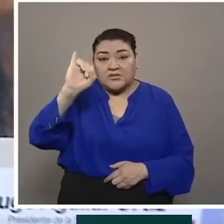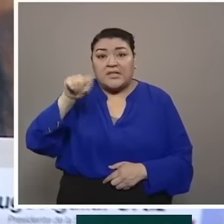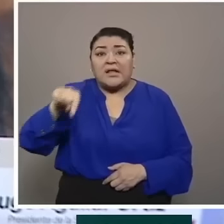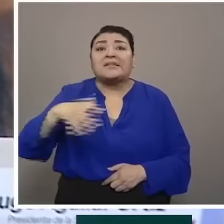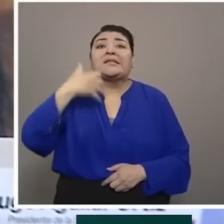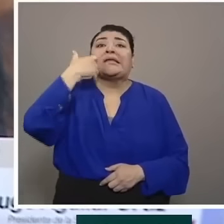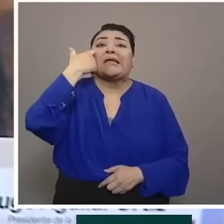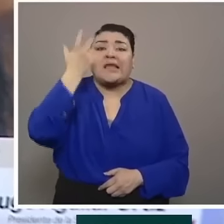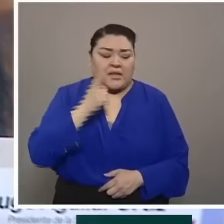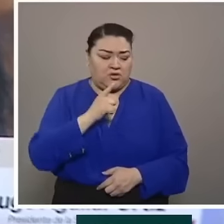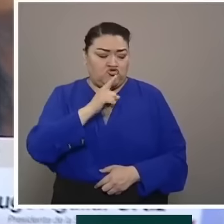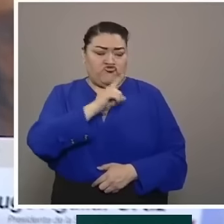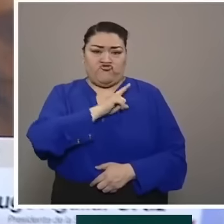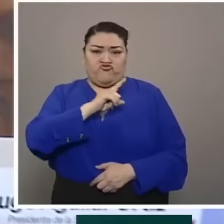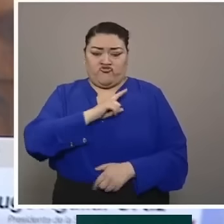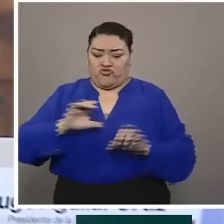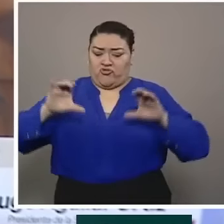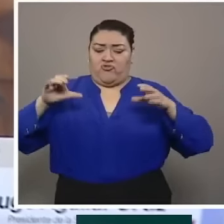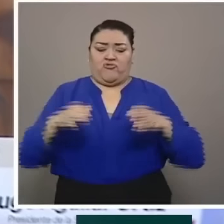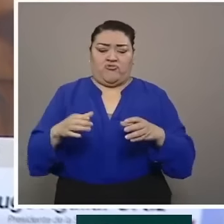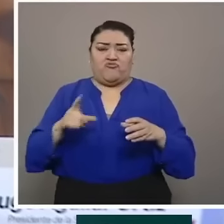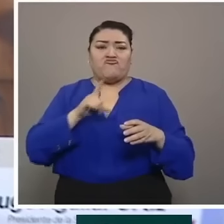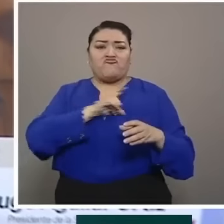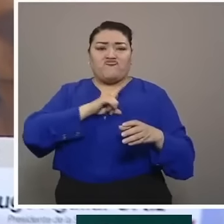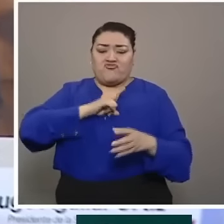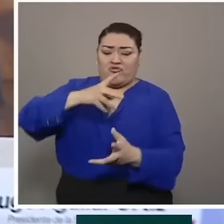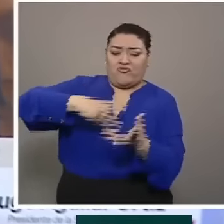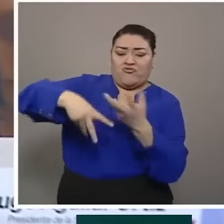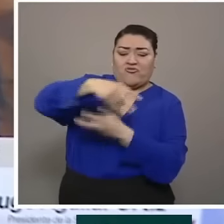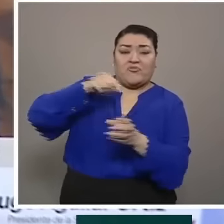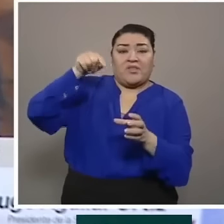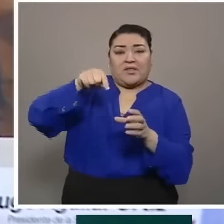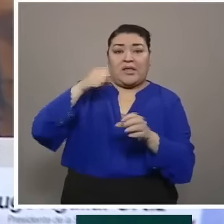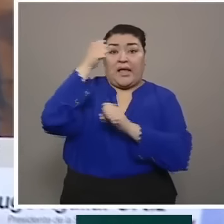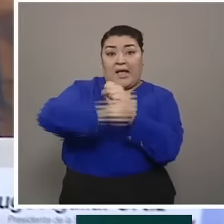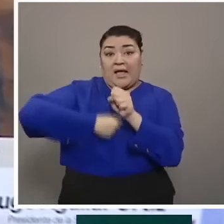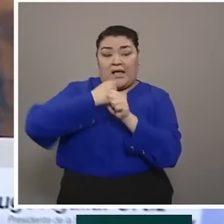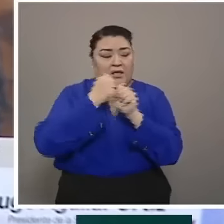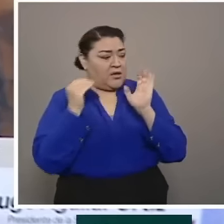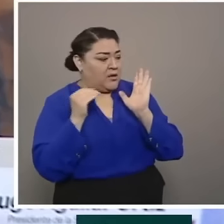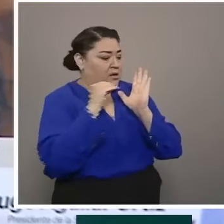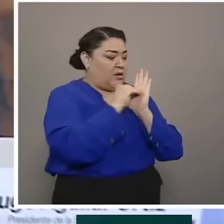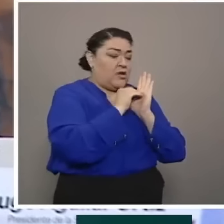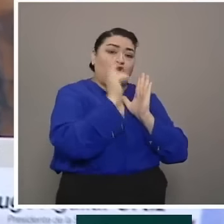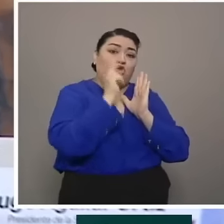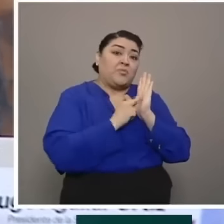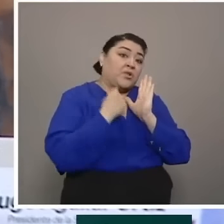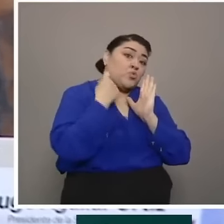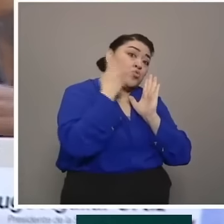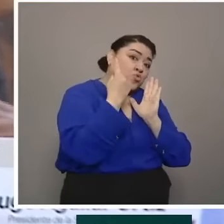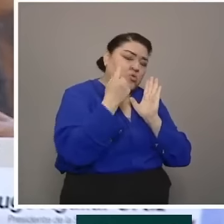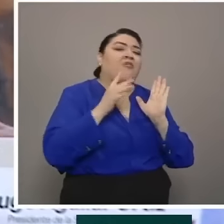del contenido que desde 2001 se encuentra incluido en nuestro orden constitucional.